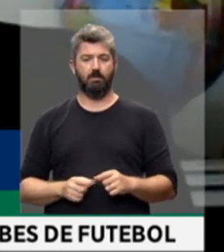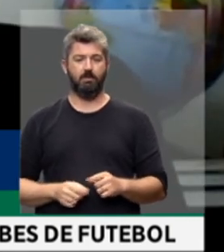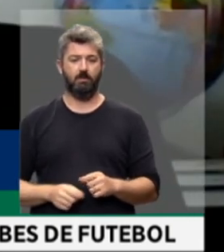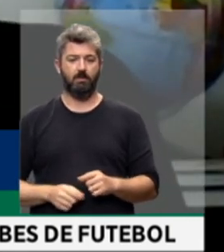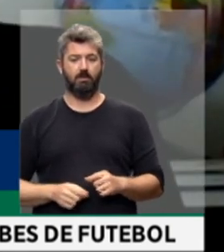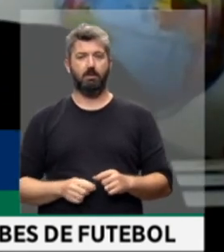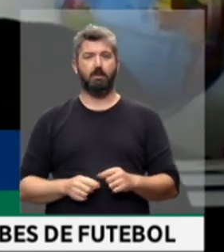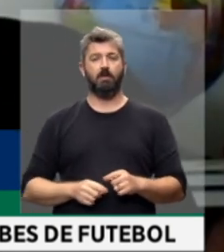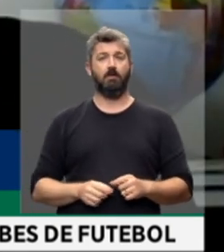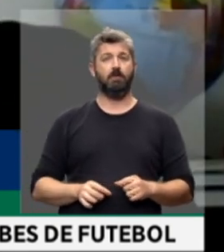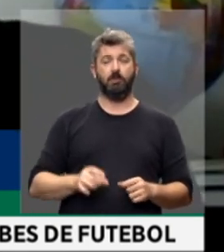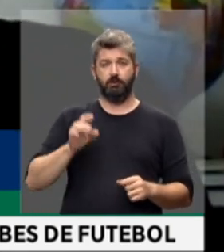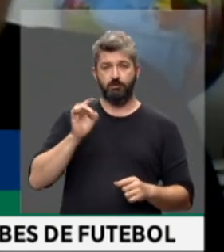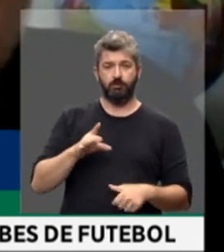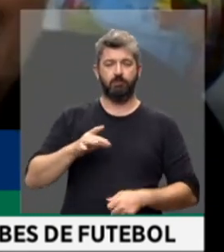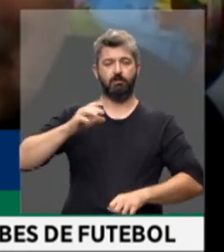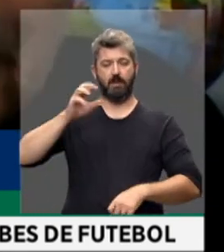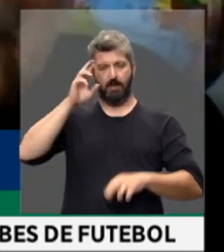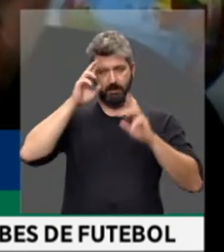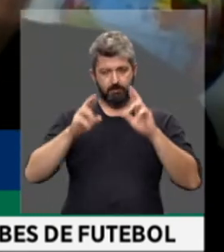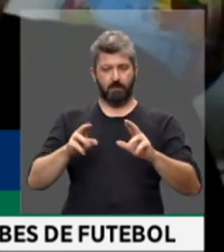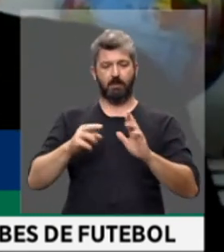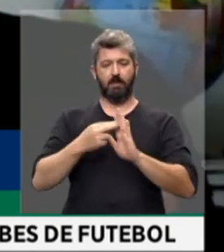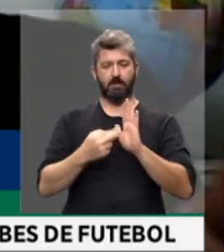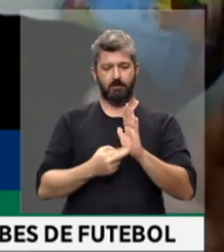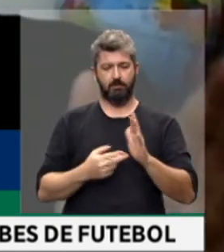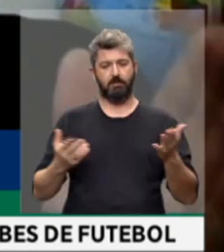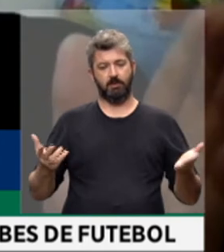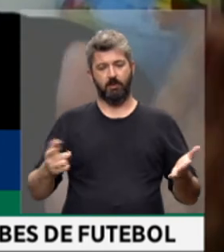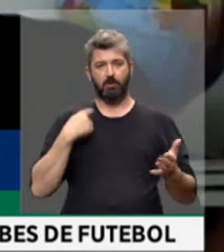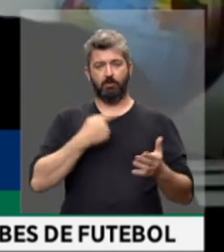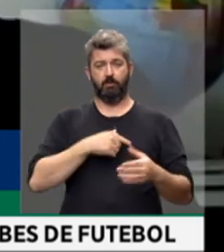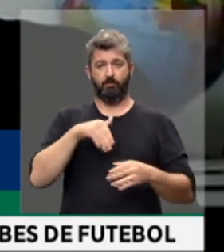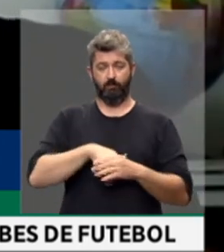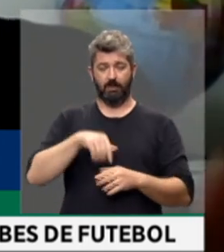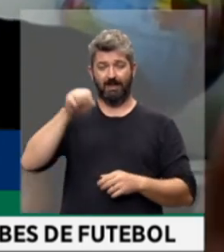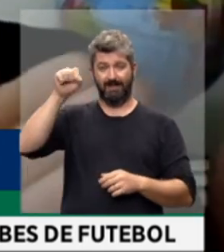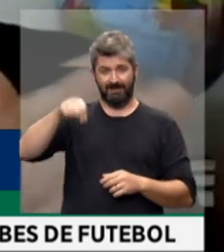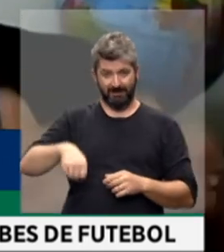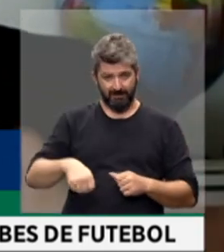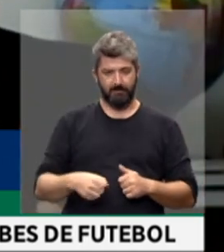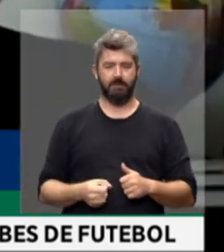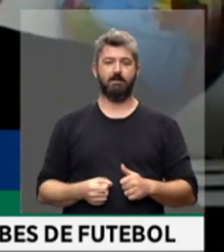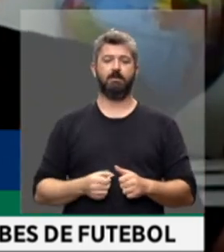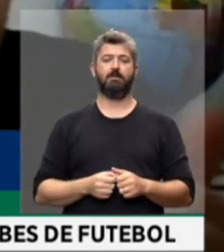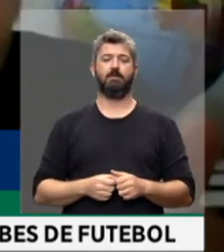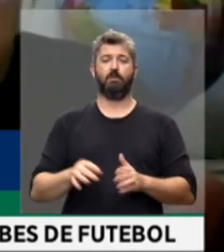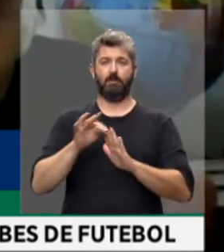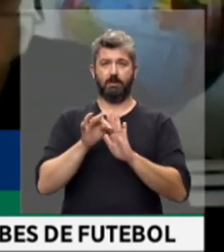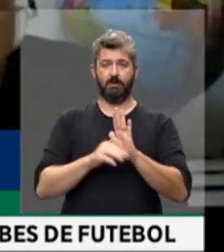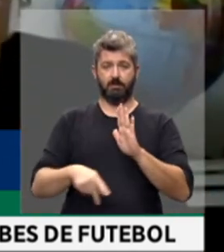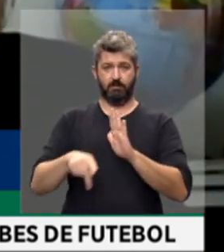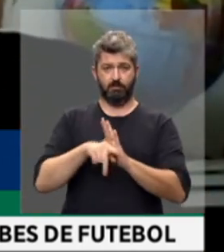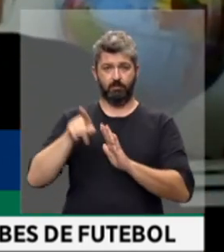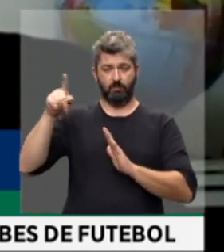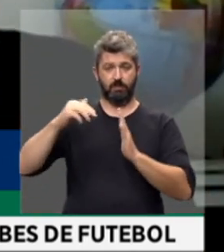SIM... PARA MANTER... UMA VEZ QUE... QUE... A LEI PELÉ... FOI REVOGADA... E A LEI PELÉ